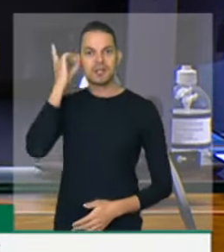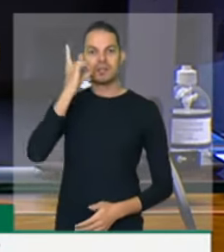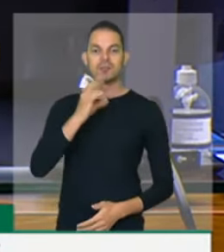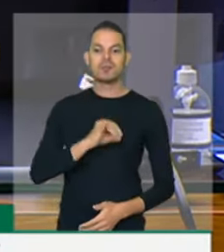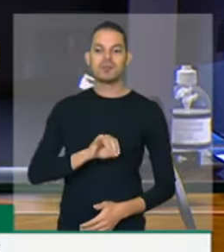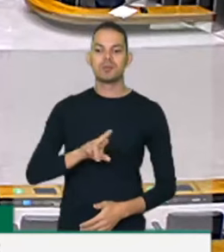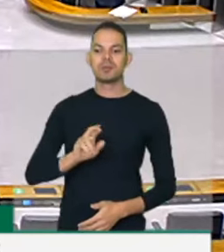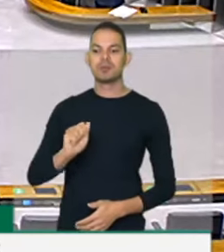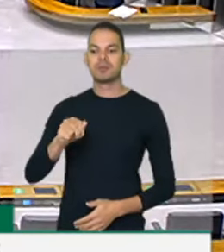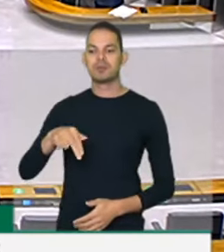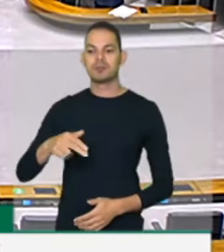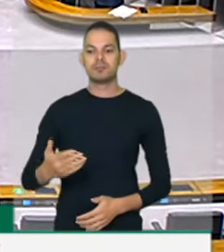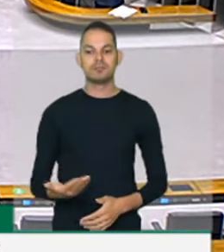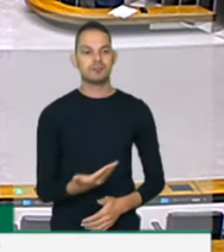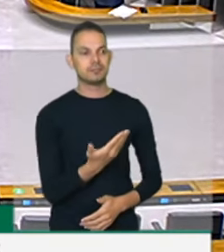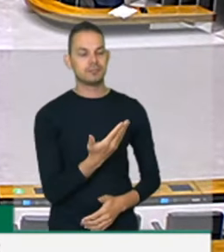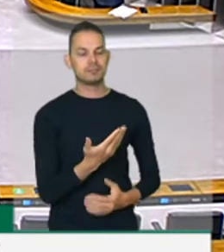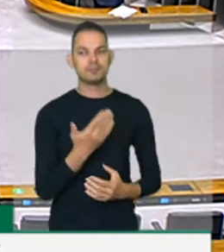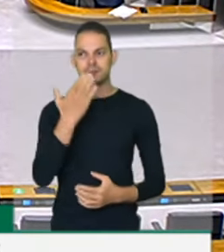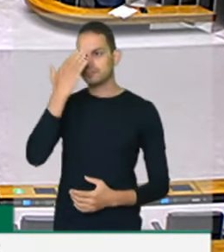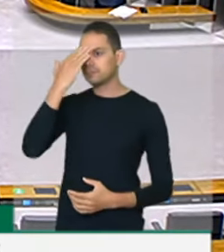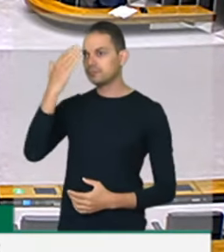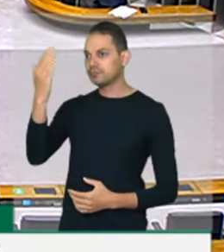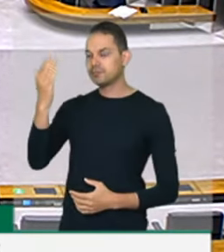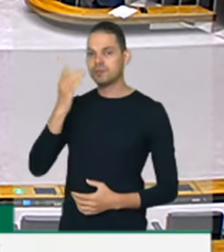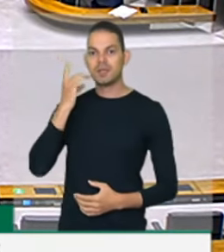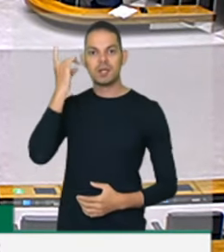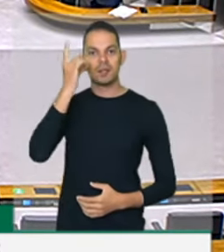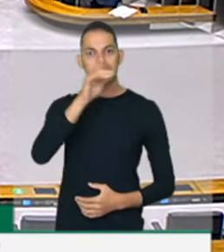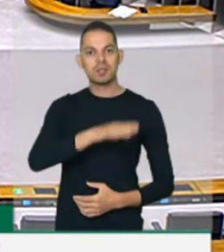FORAM APRESENTADAS... 15 EMENDAS. QUE PASSAMOS A